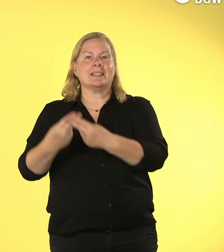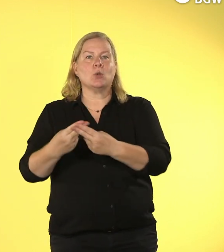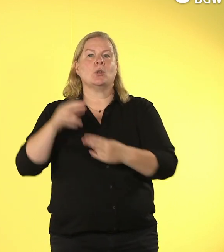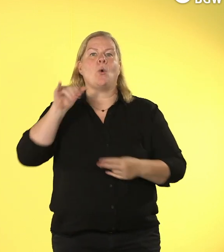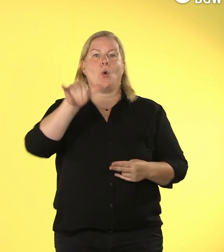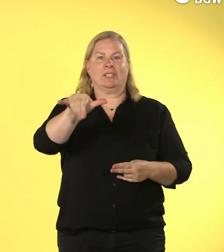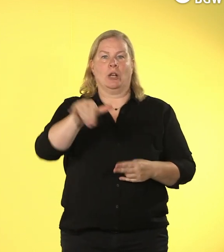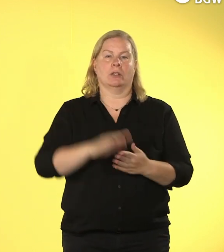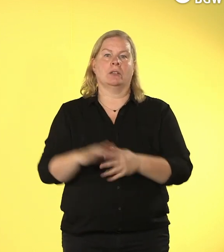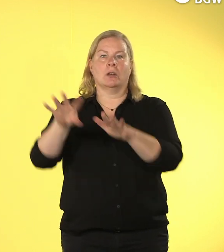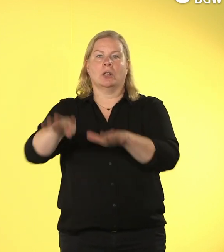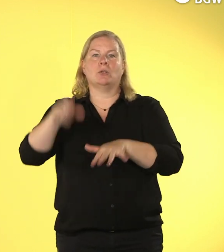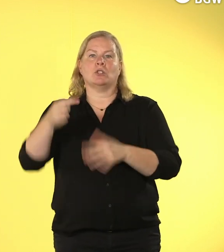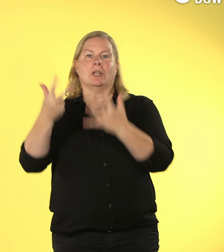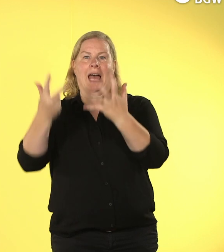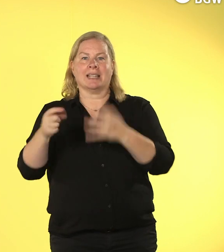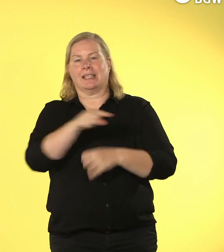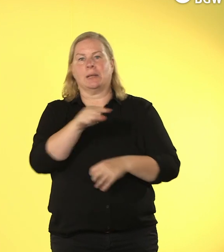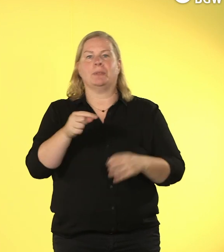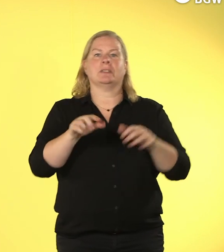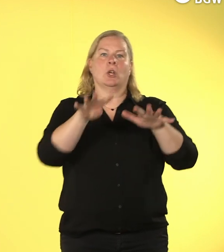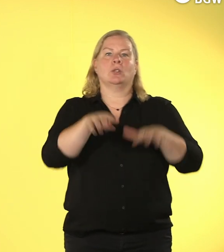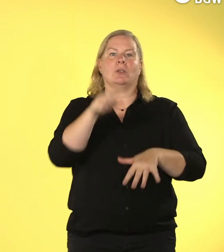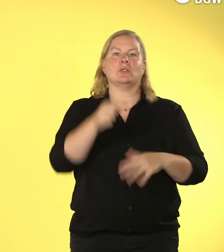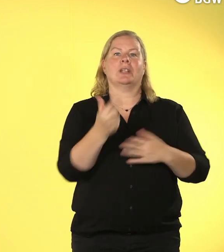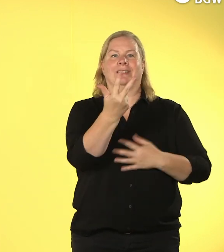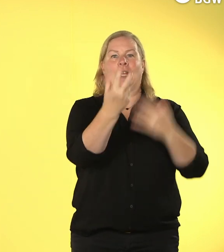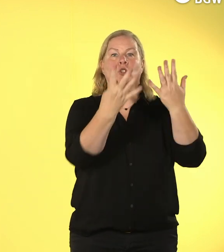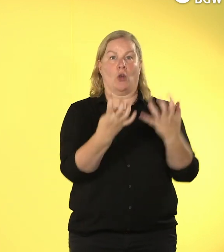Von 1980 bis 1993 wurden die geboren.